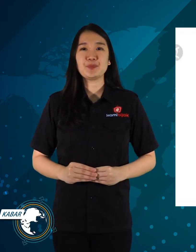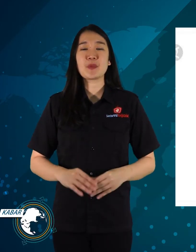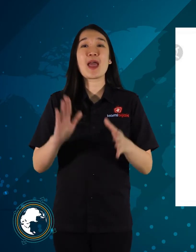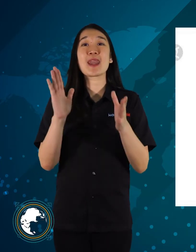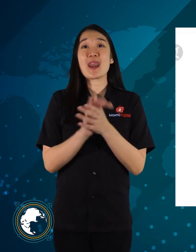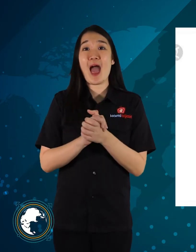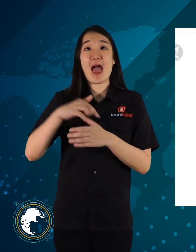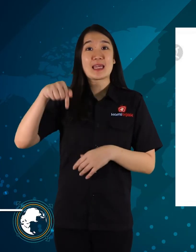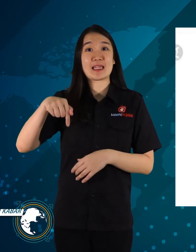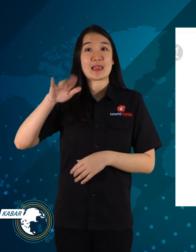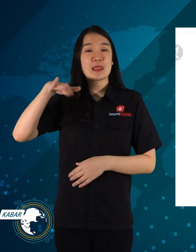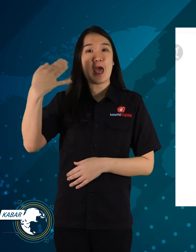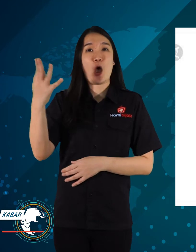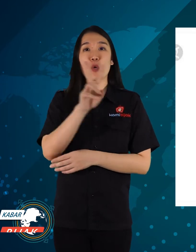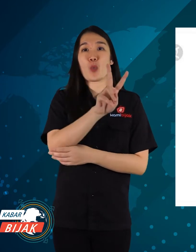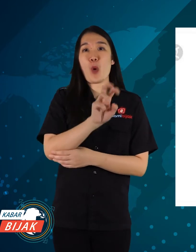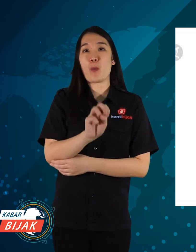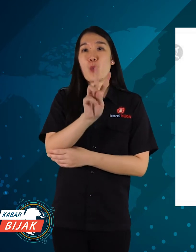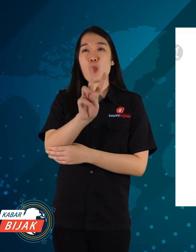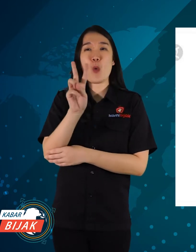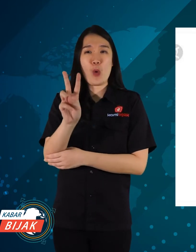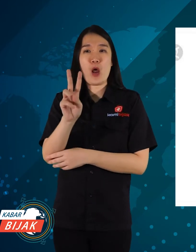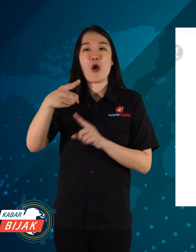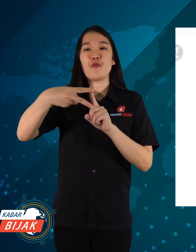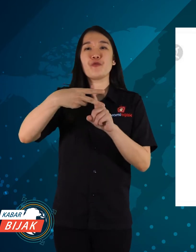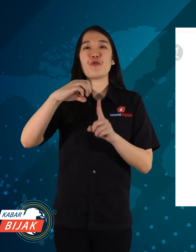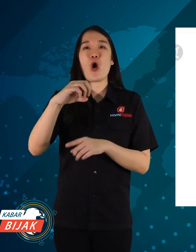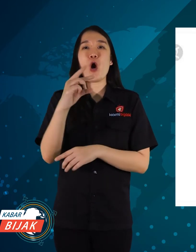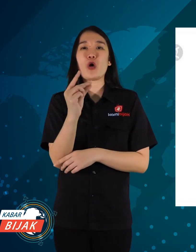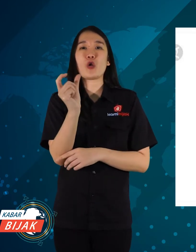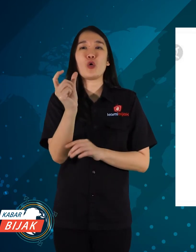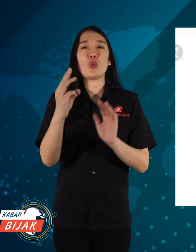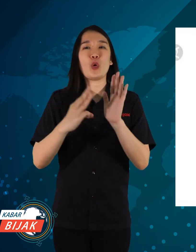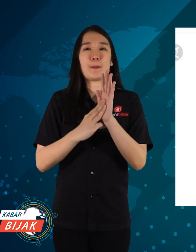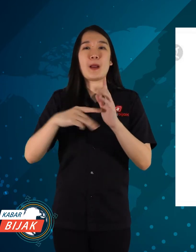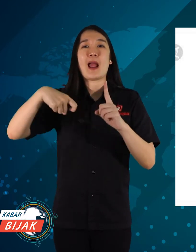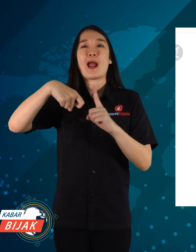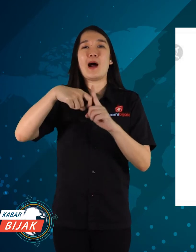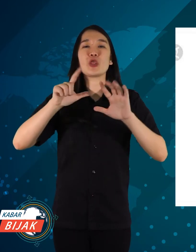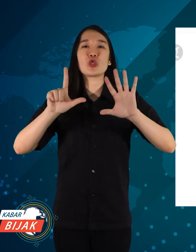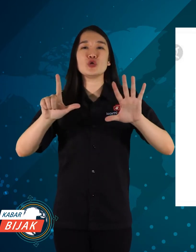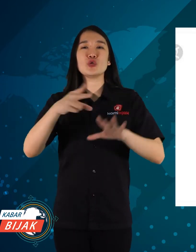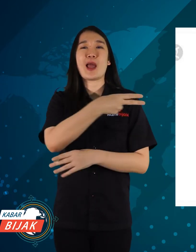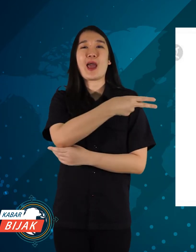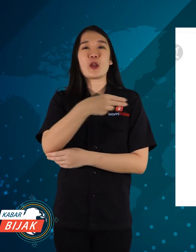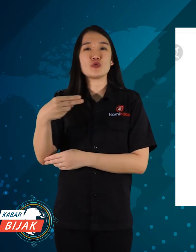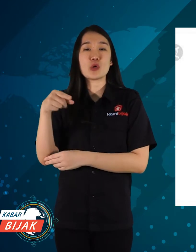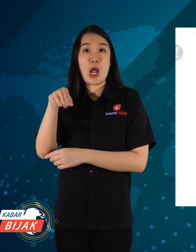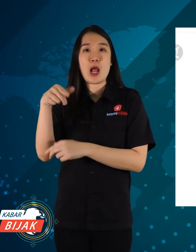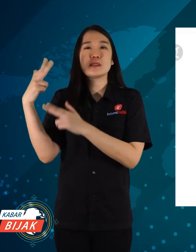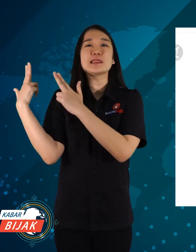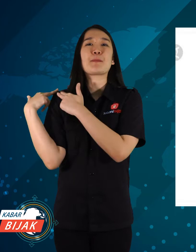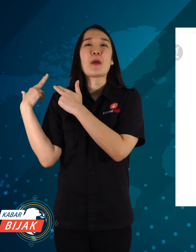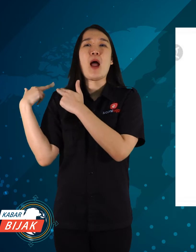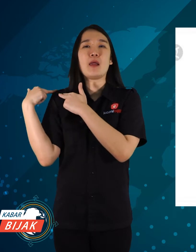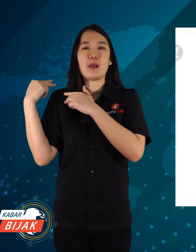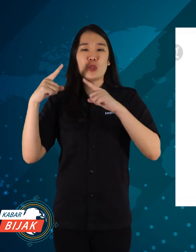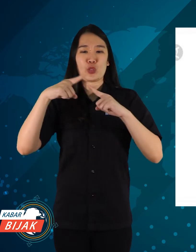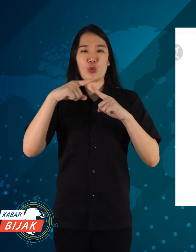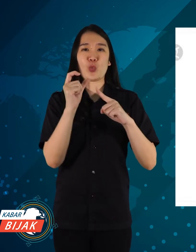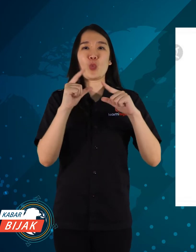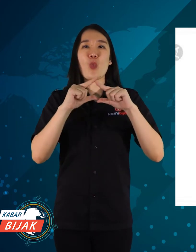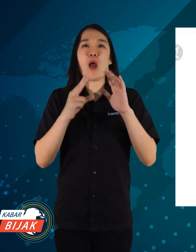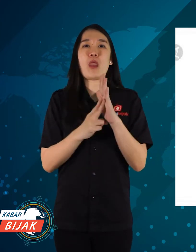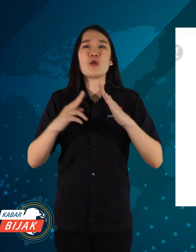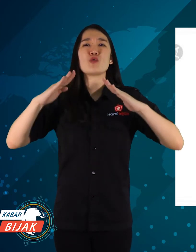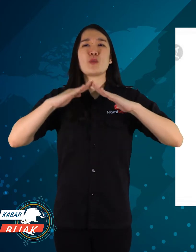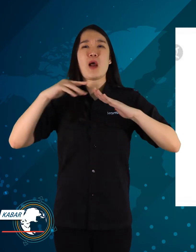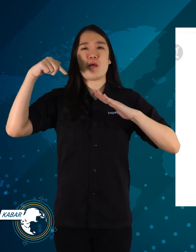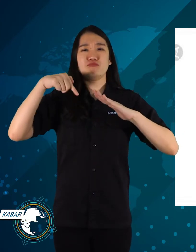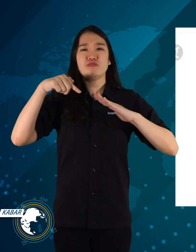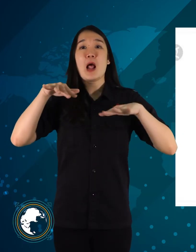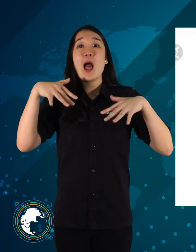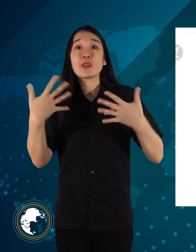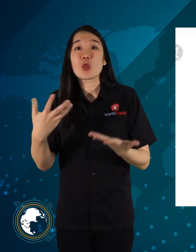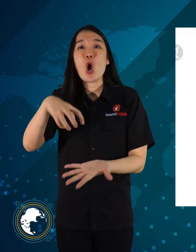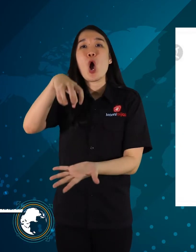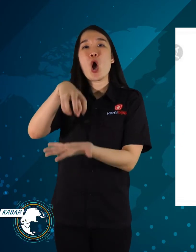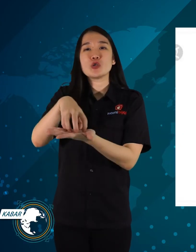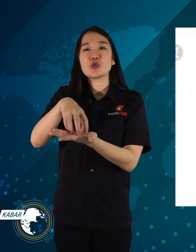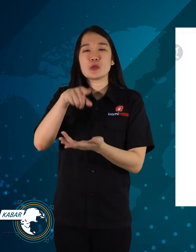Nah pada tahun 2022 ini pada forum ke-7 Indonesia sebagai tuan rumah atau host,